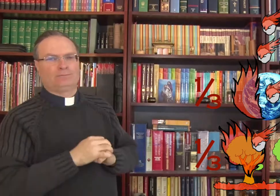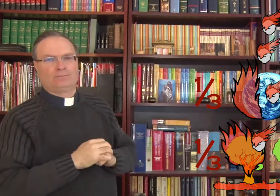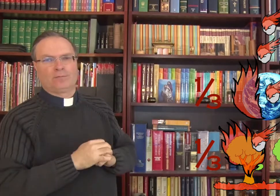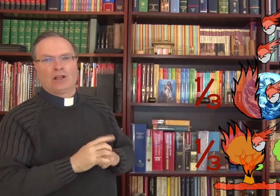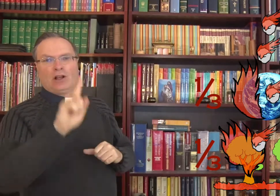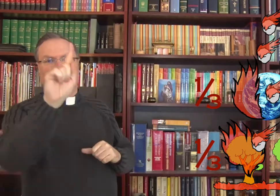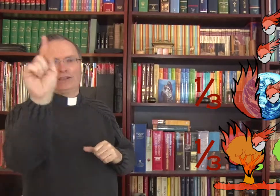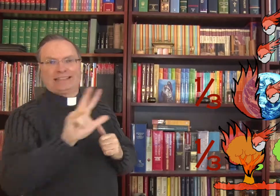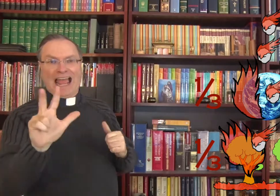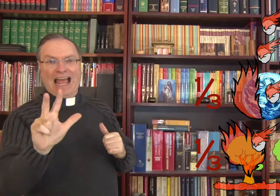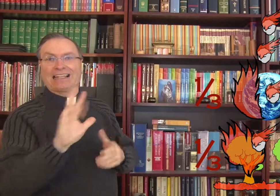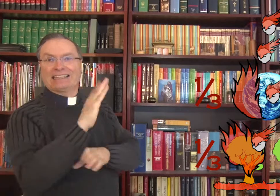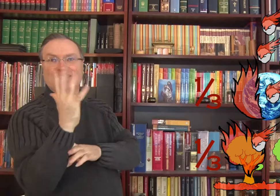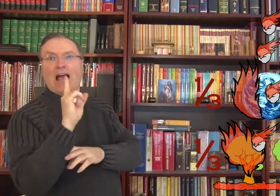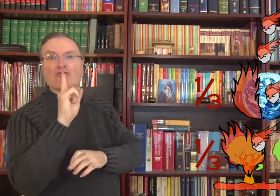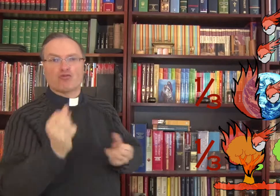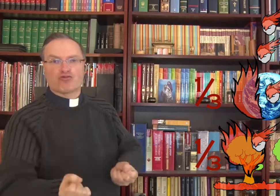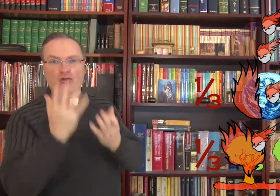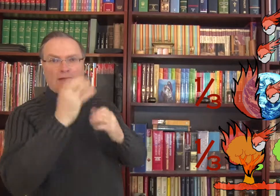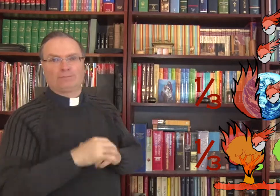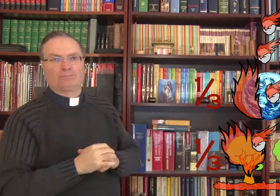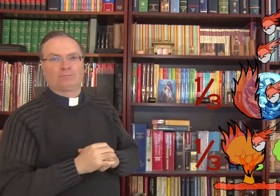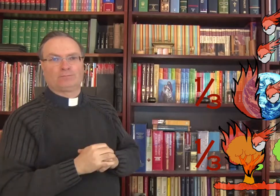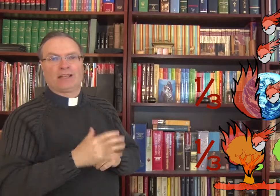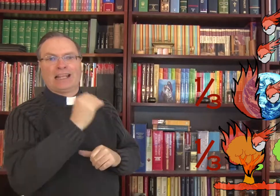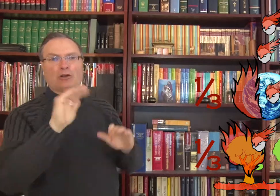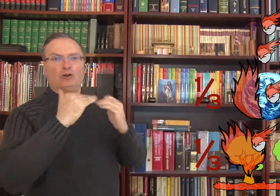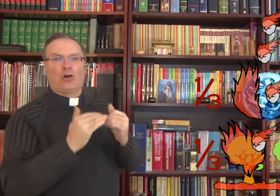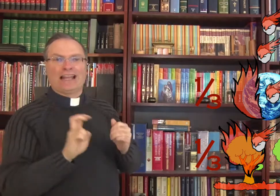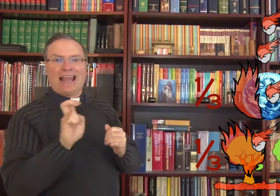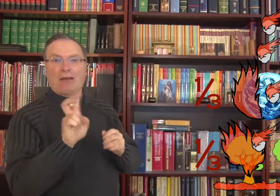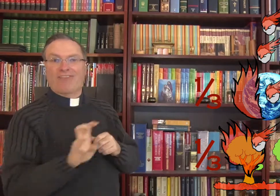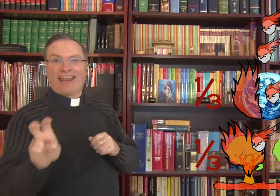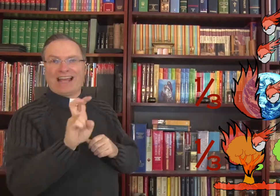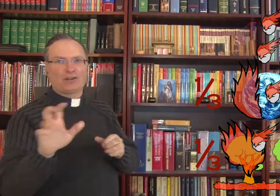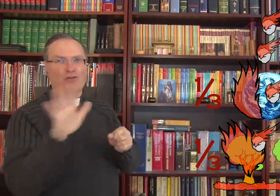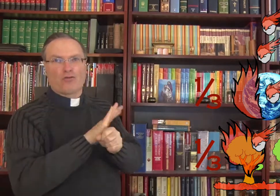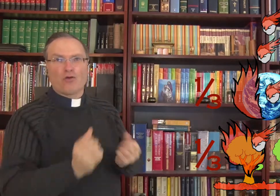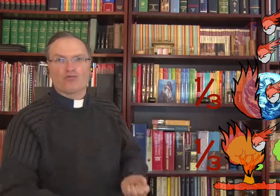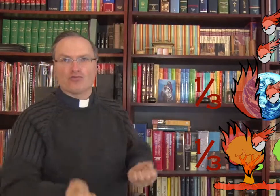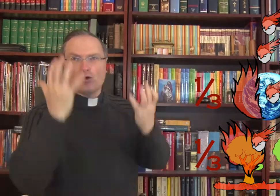le tiers des arbres fut brûlé et toute herbe verte fut brûlée.»